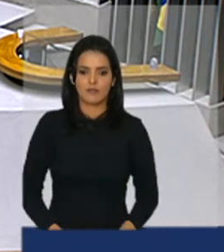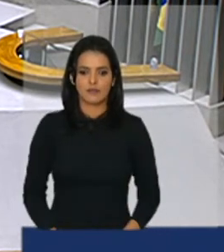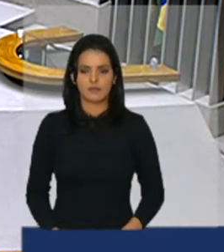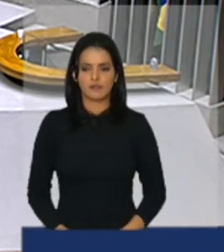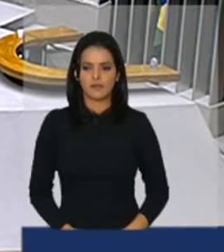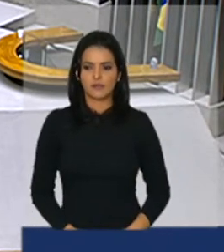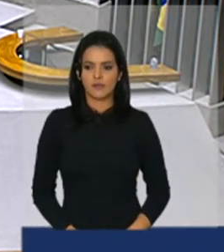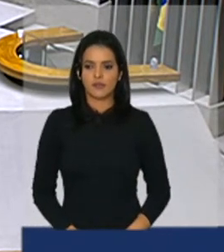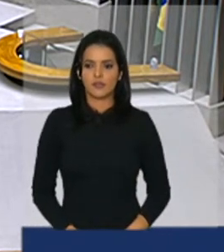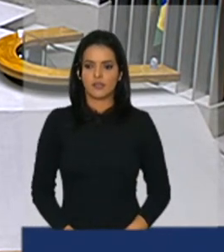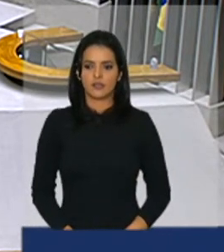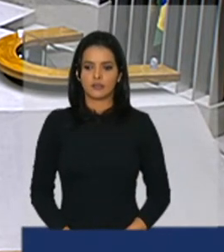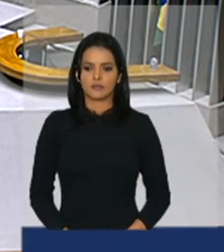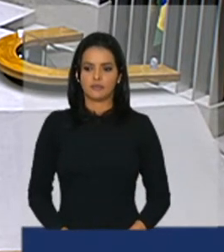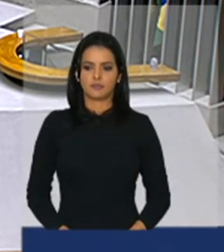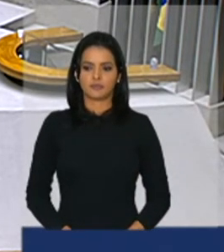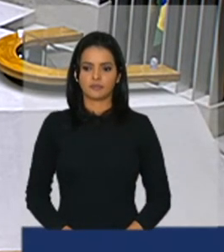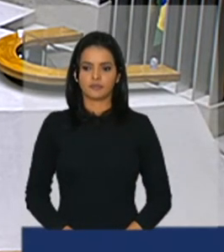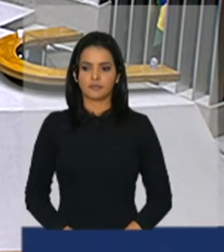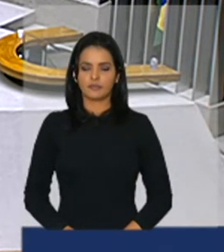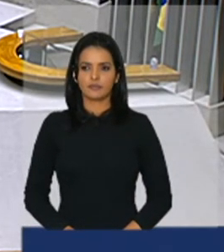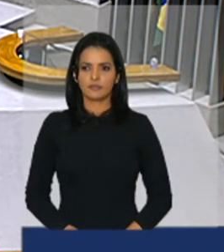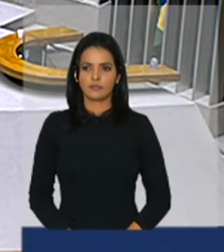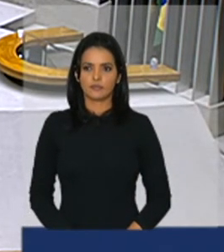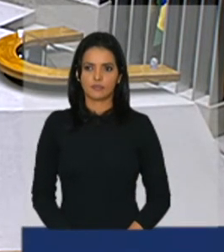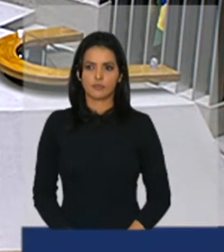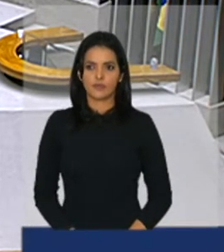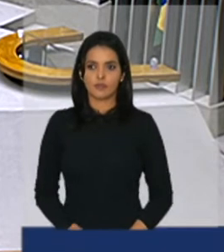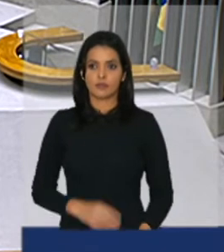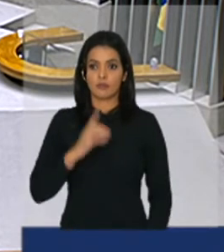BENEDITA DA SILVA. -- [REPÓRTER]: DEPUTADA BENEDITA DA SILVA, PRÓXIMA ORADORA NA TRIBUNA A PRÓXIMA